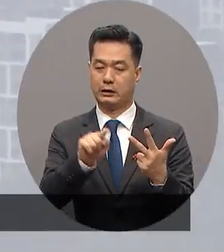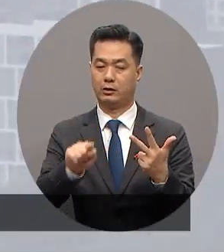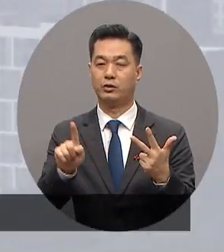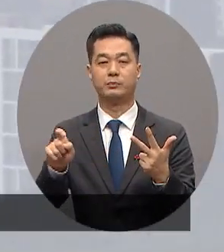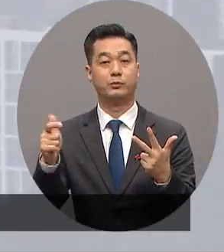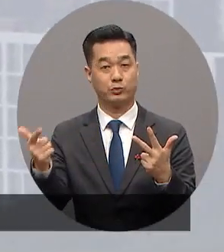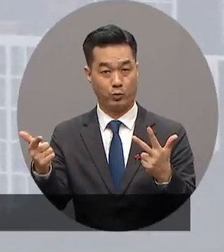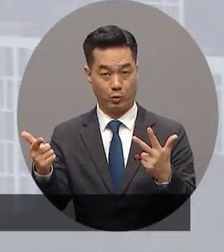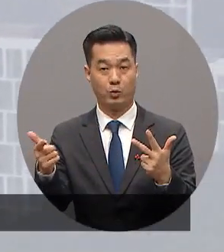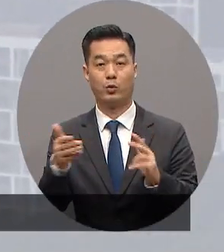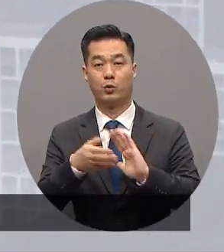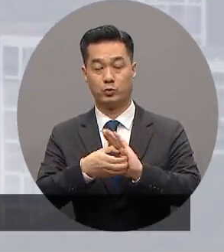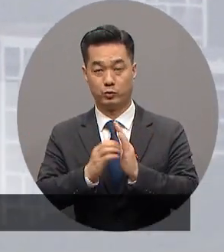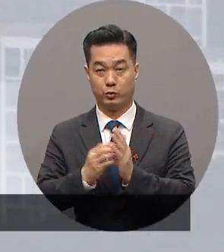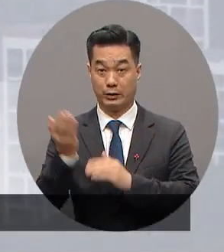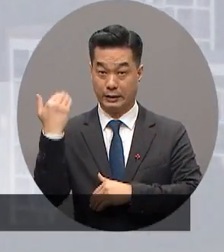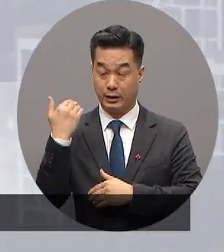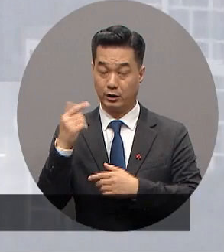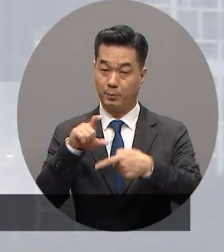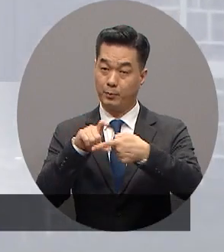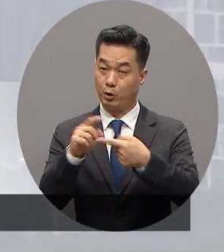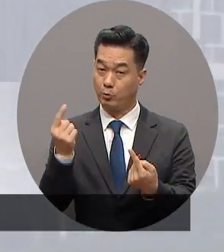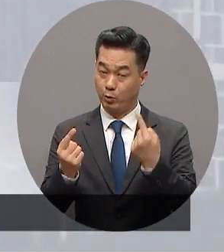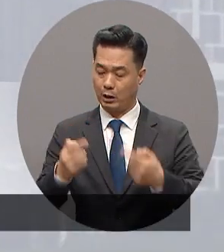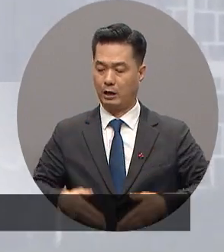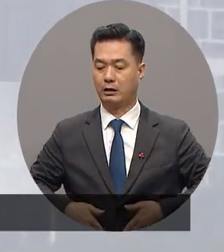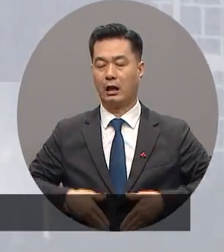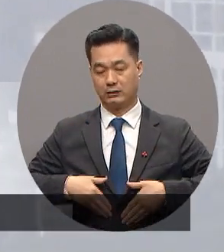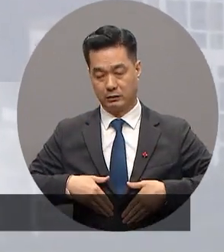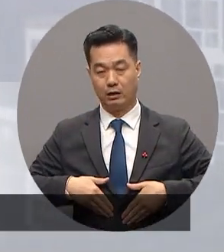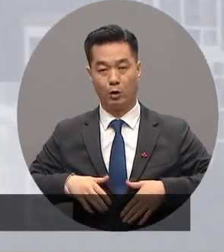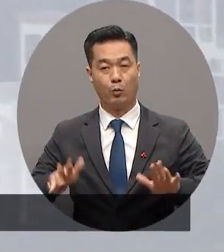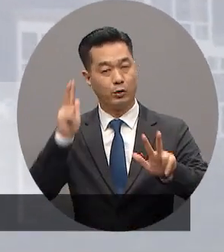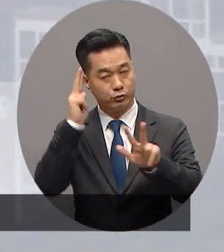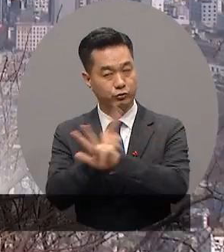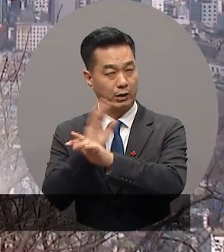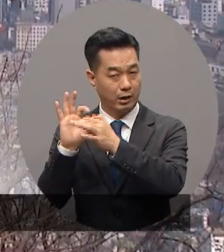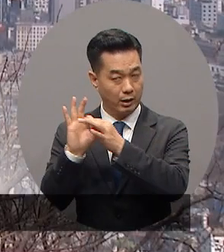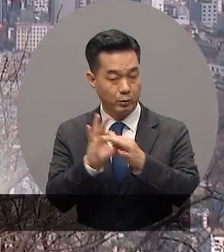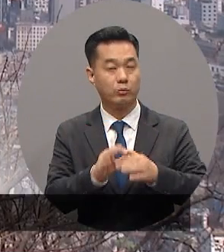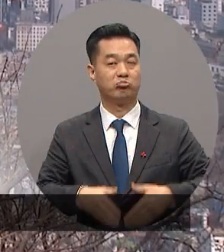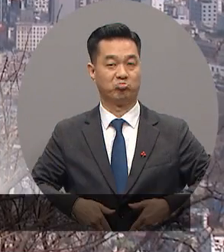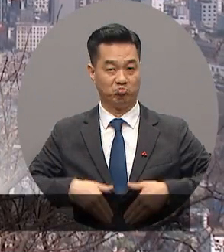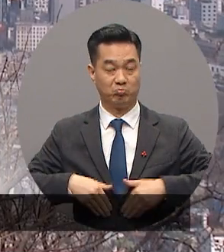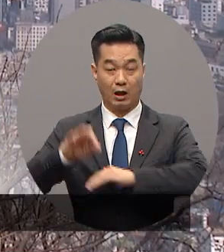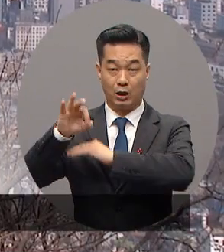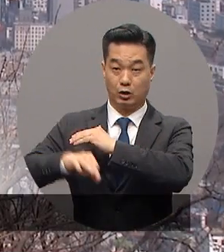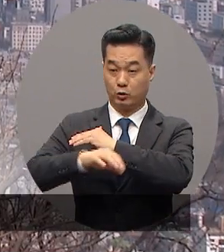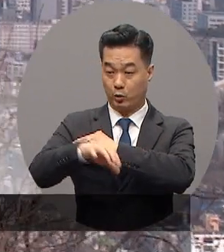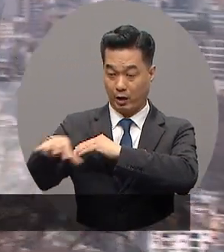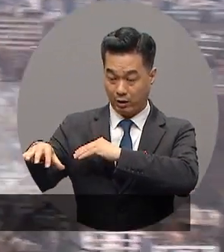전국이 7에서 16도 사이. 예년보다 따뜻한 날씨는 이번 주 내내이어지겠습니다.